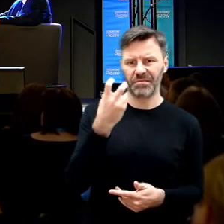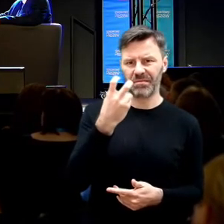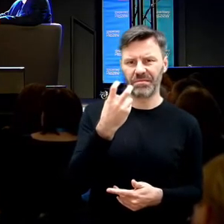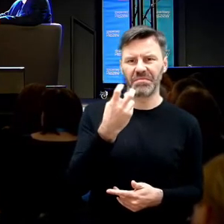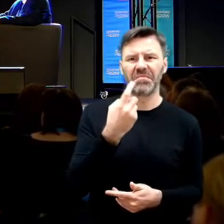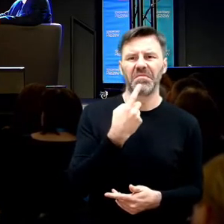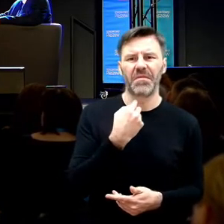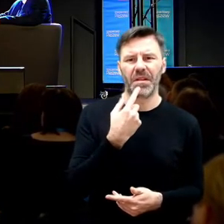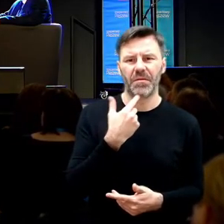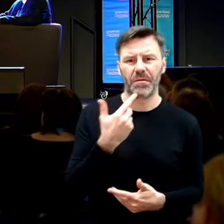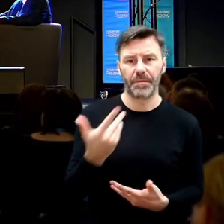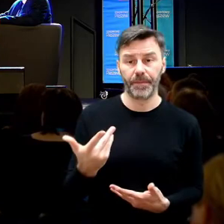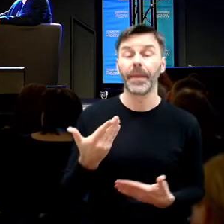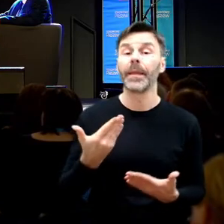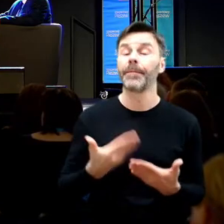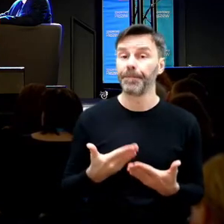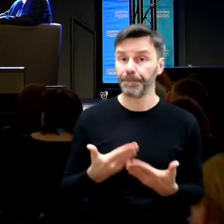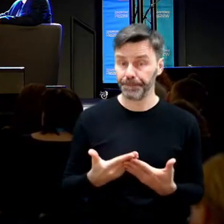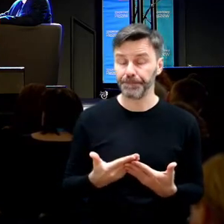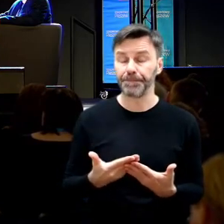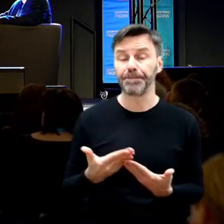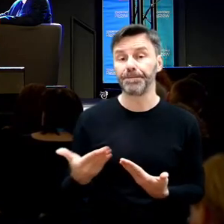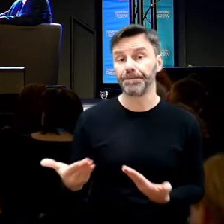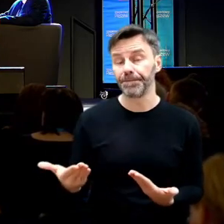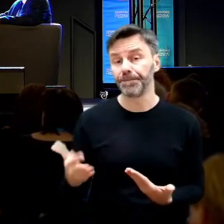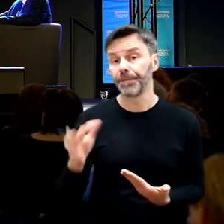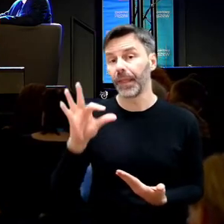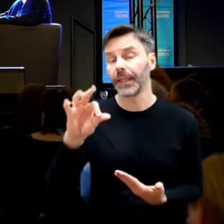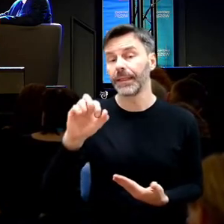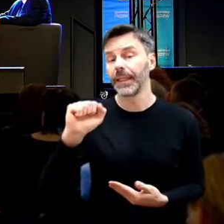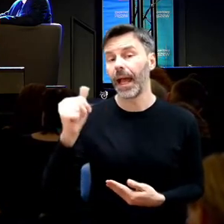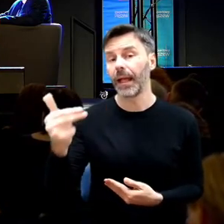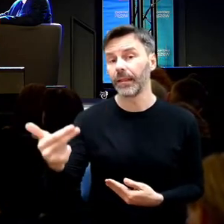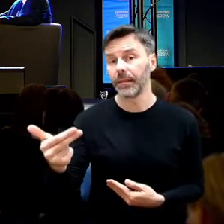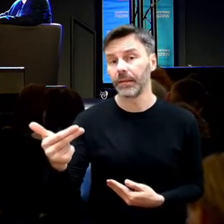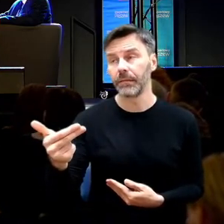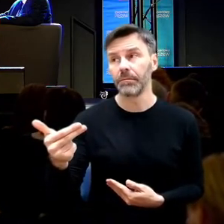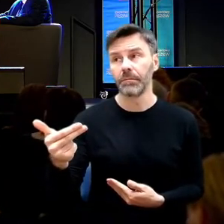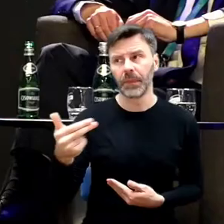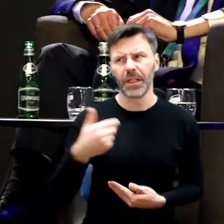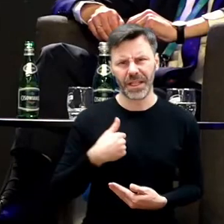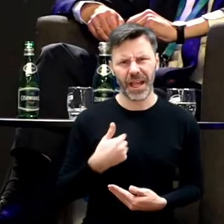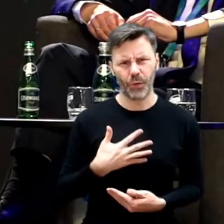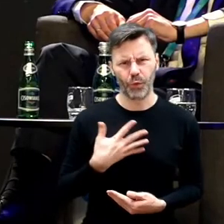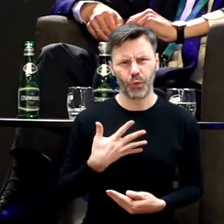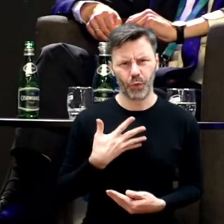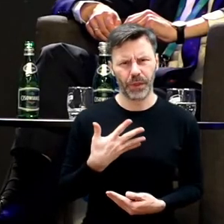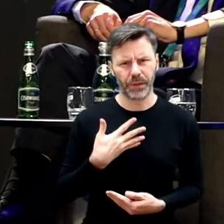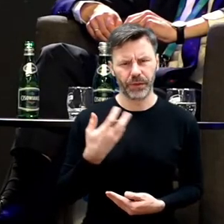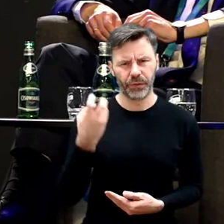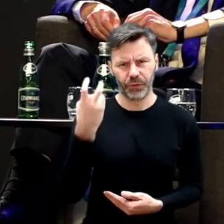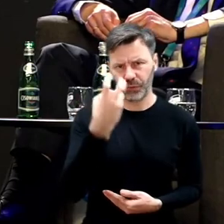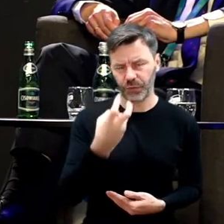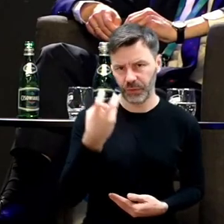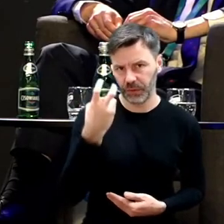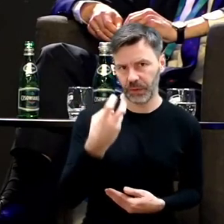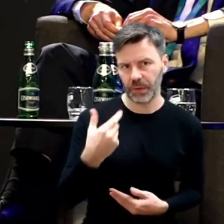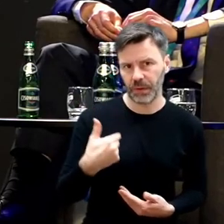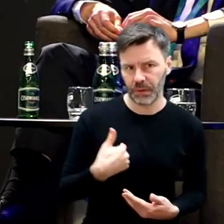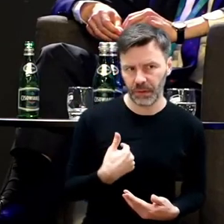dlatego że instrument jest według mnie bardzo atrakcyjny. Śledziłem, kojarzę tak na szybko,